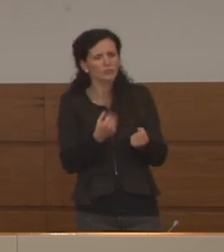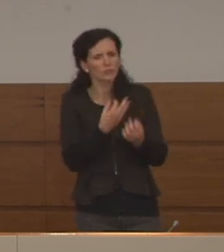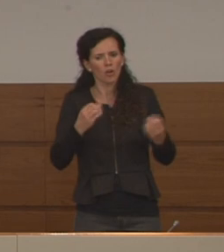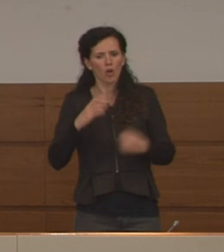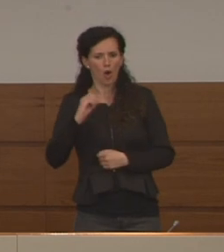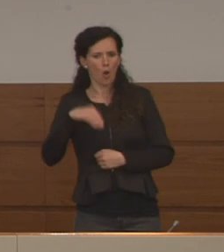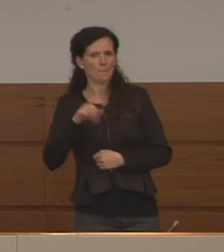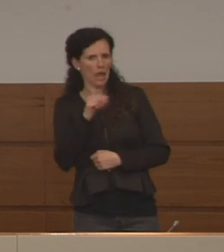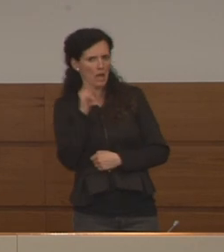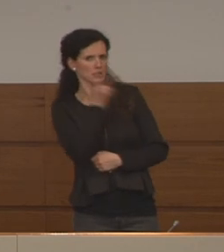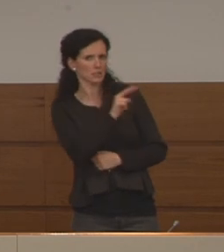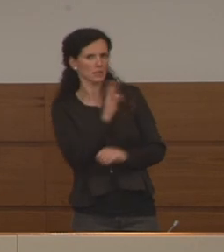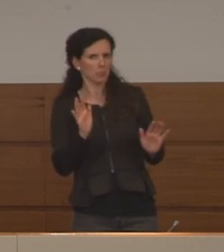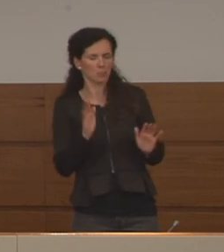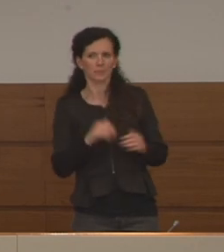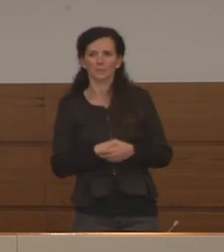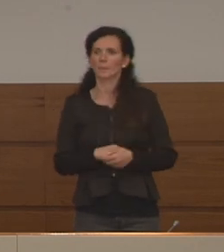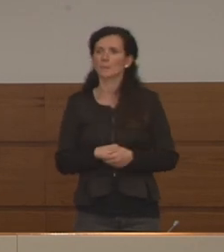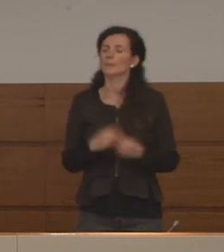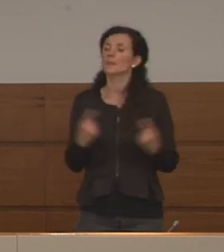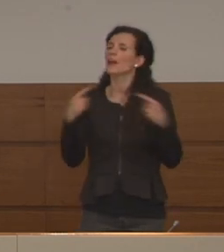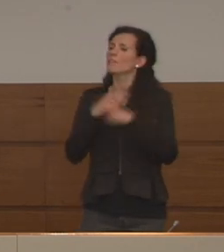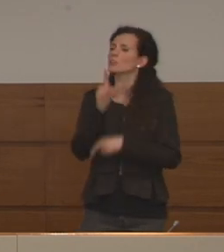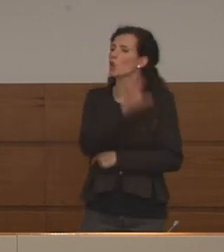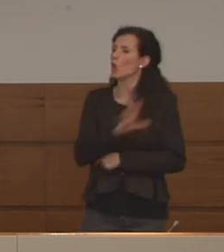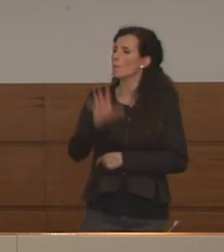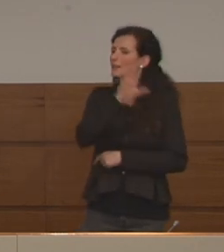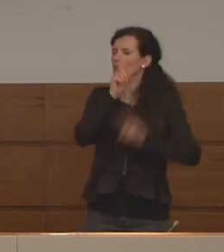Senta, invece sul caso della Lombardia e di Milano?